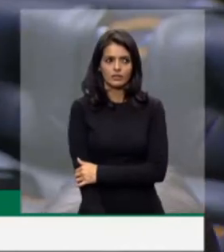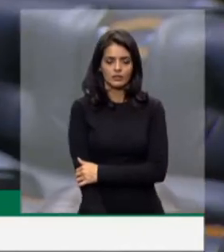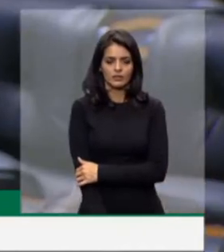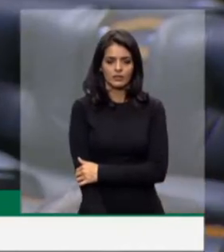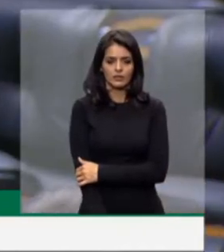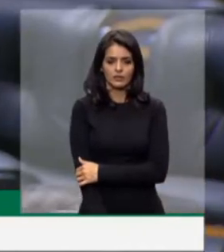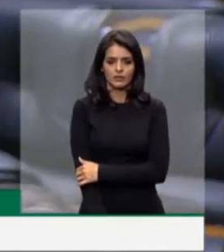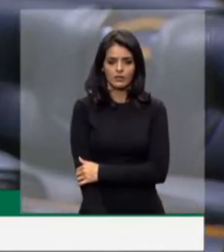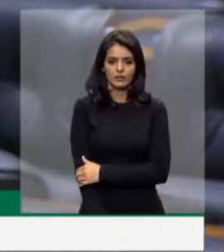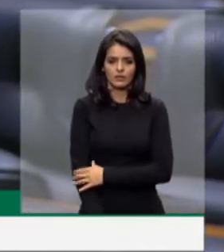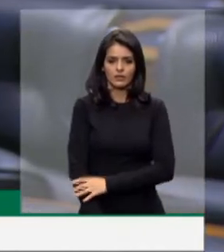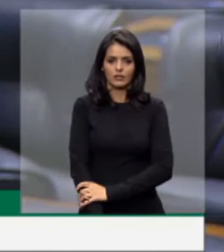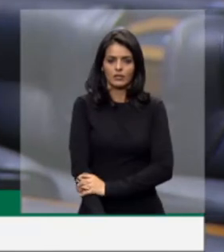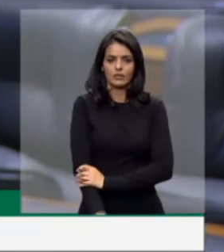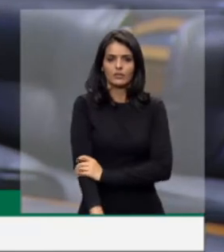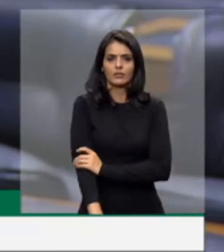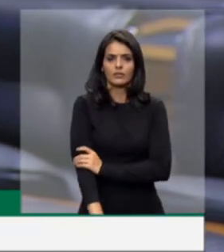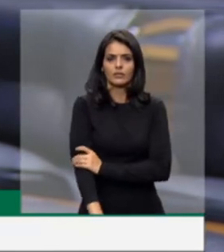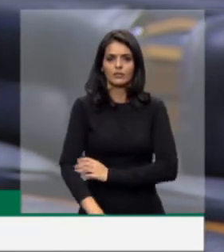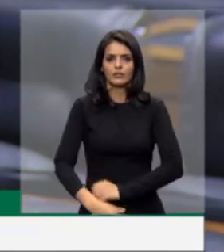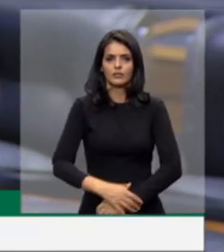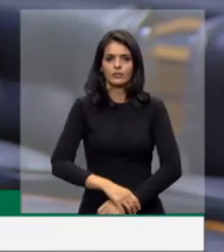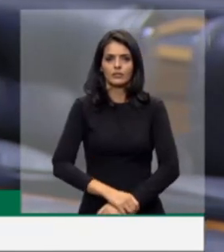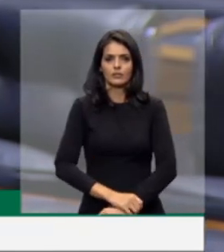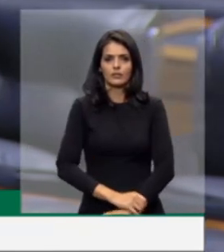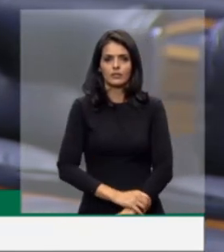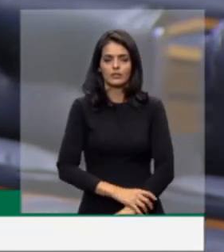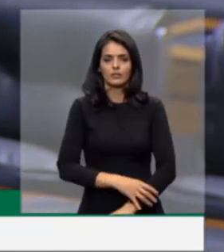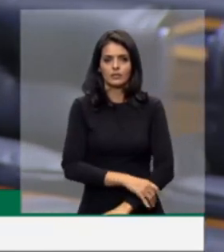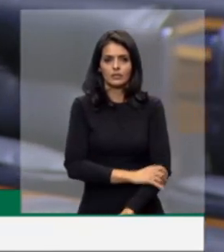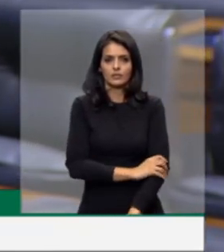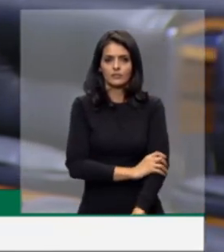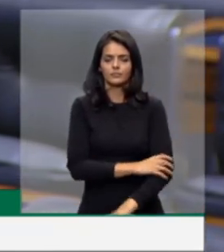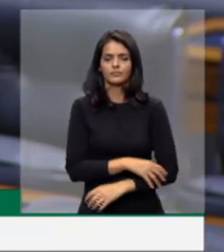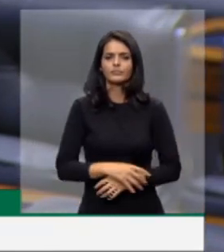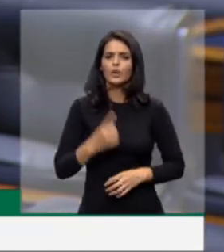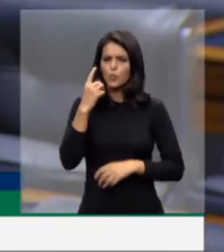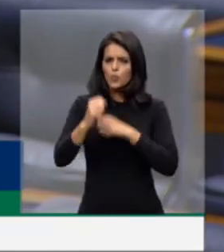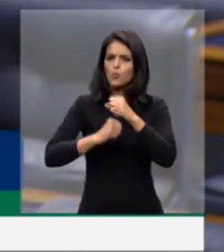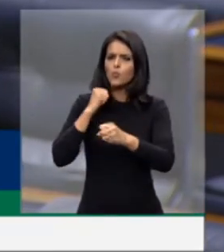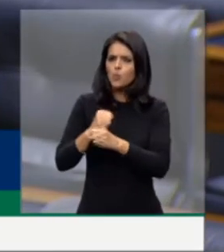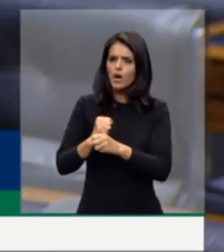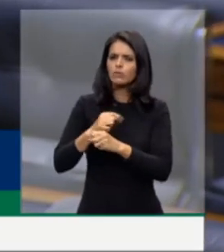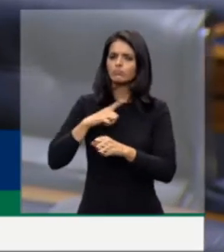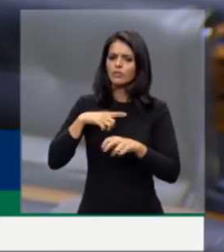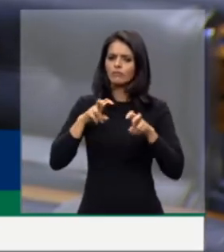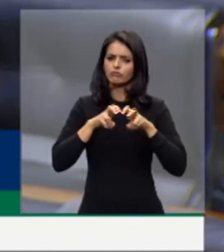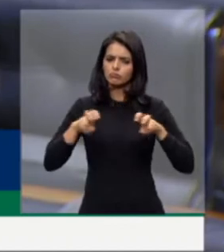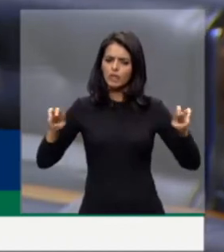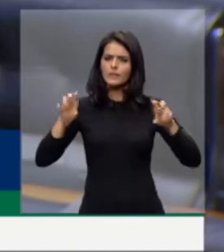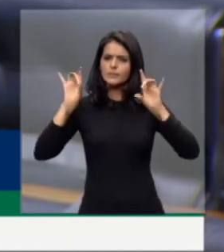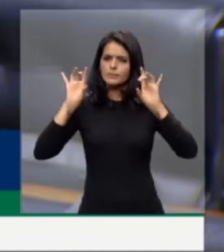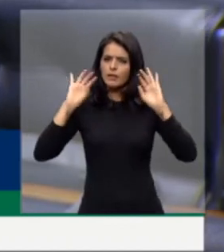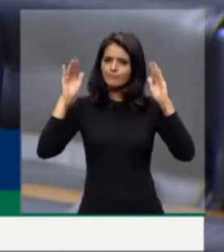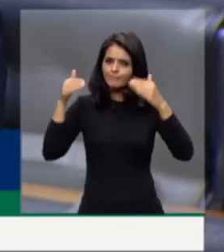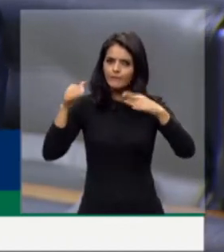MATÉRIA. -- TODOS VOCÊS PARTICIPARAM DA DIRETAMENTE DESSE TRABALHO, QUE DURANTE